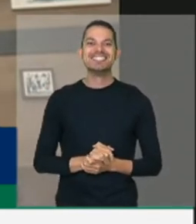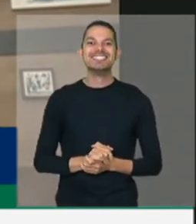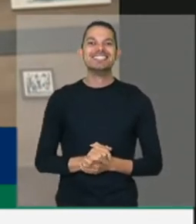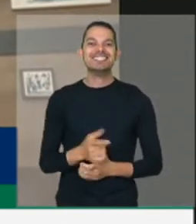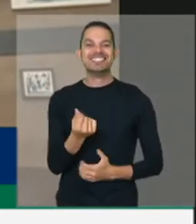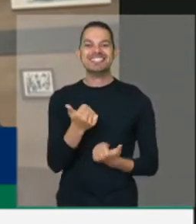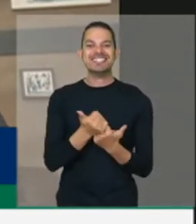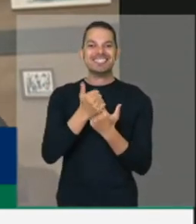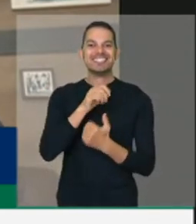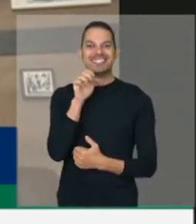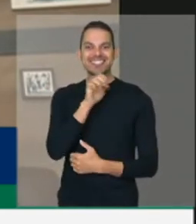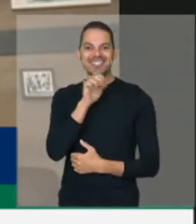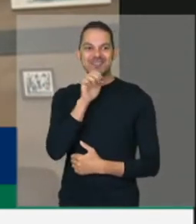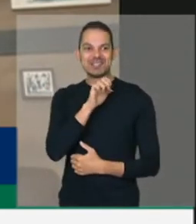AUXÍLIO EMERGENCIAL, SEM